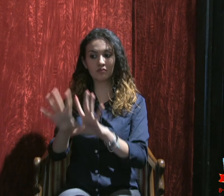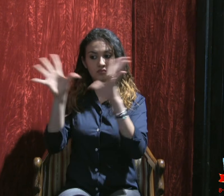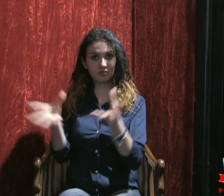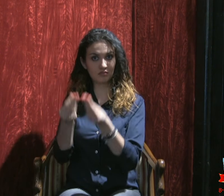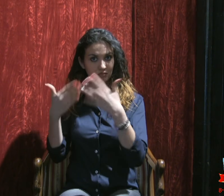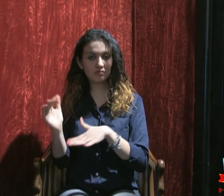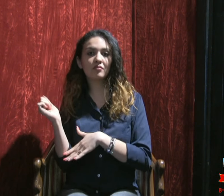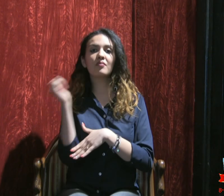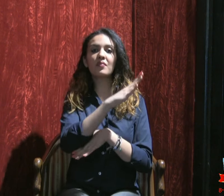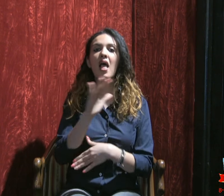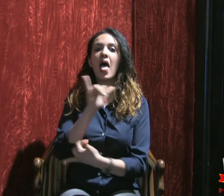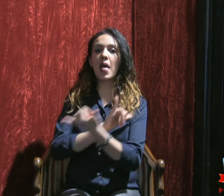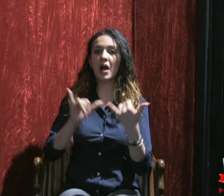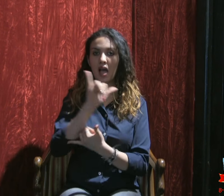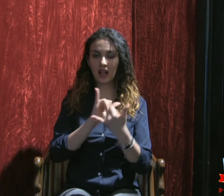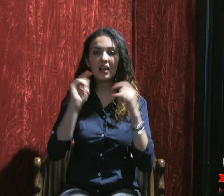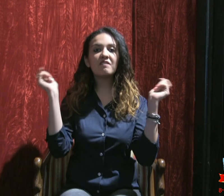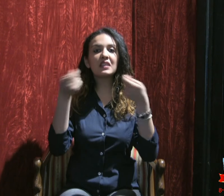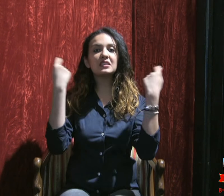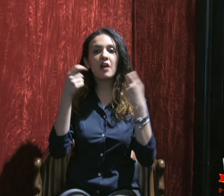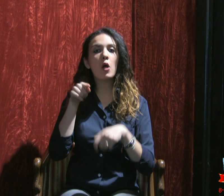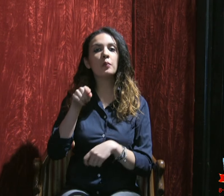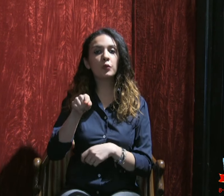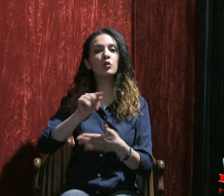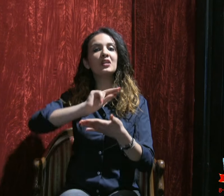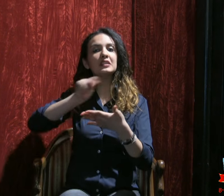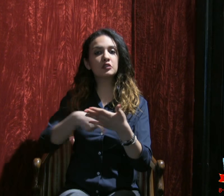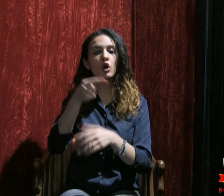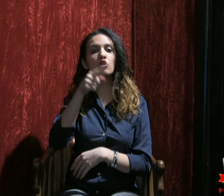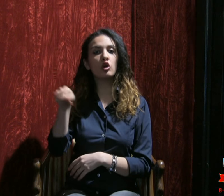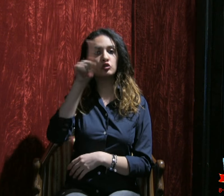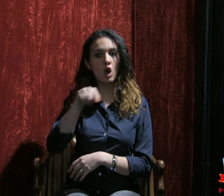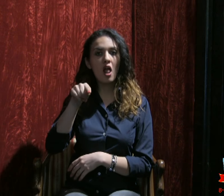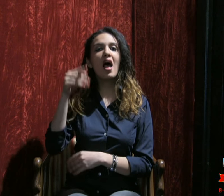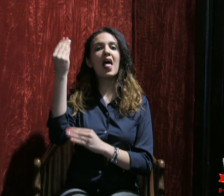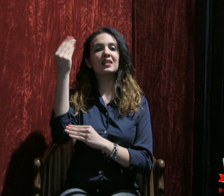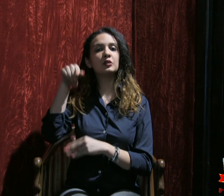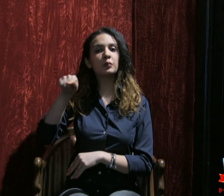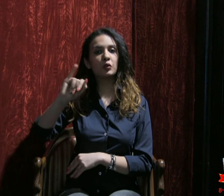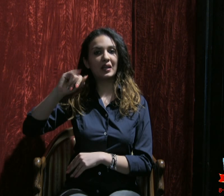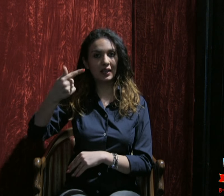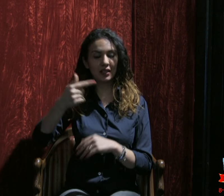inviare tutto per email a festival.iscrizioni@ens.it